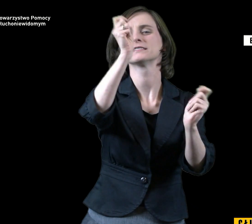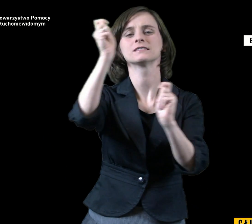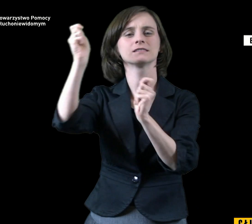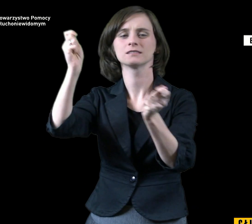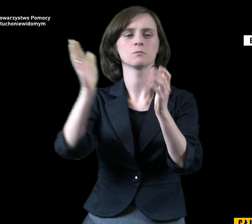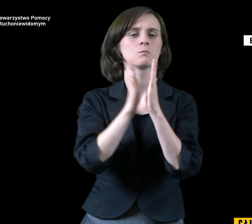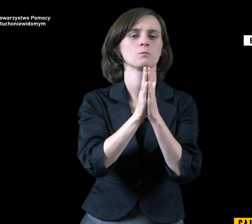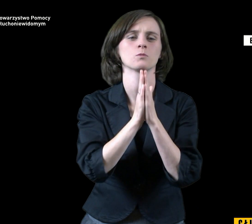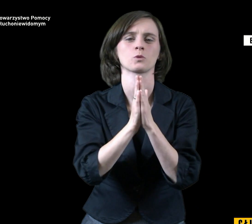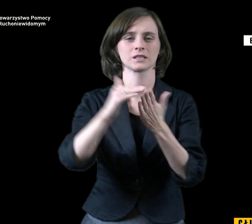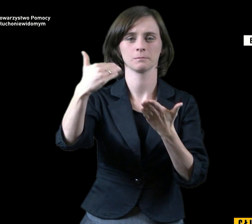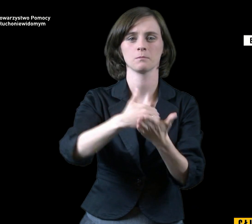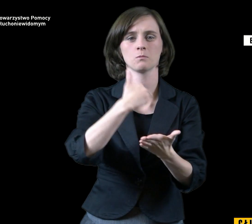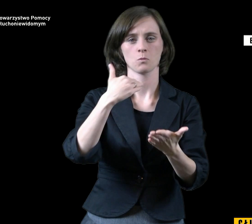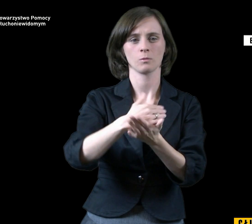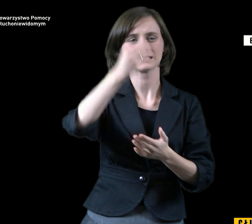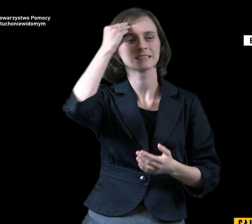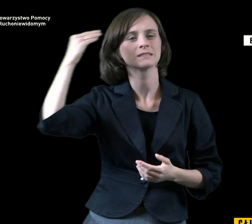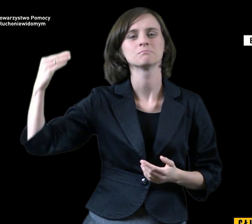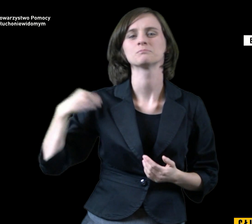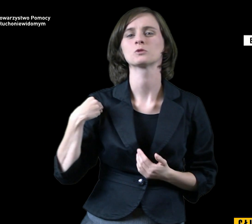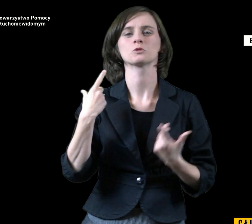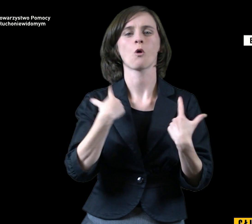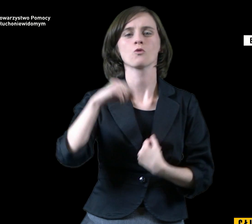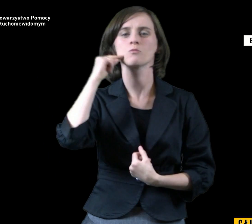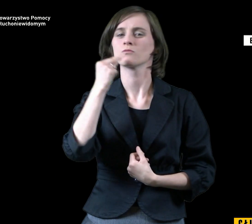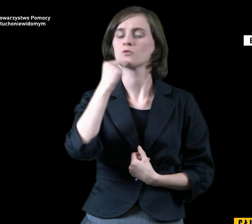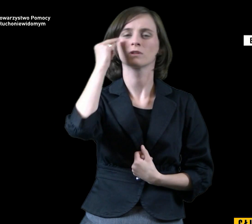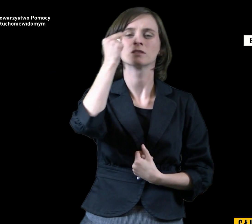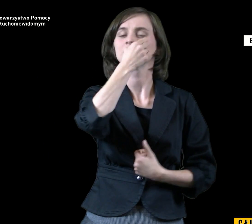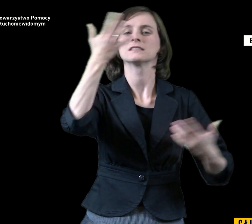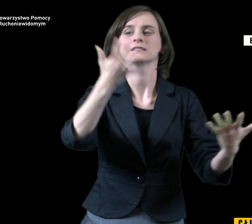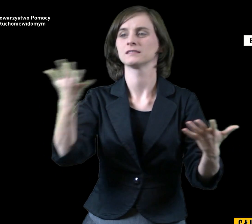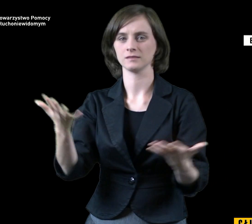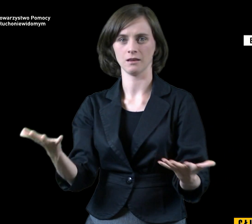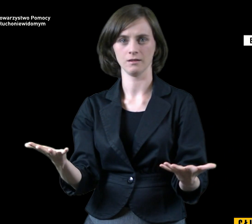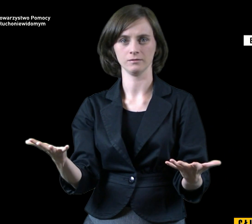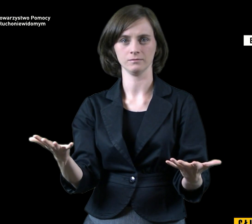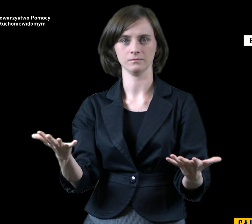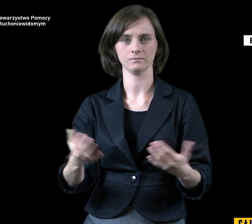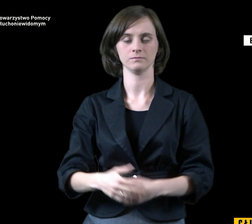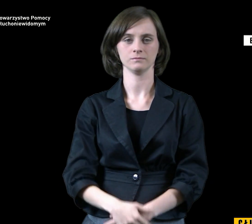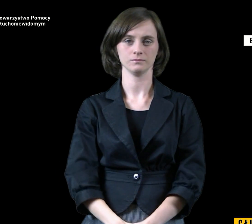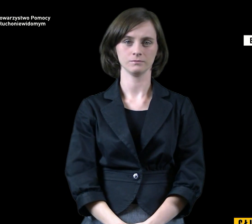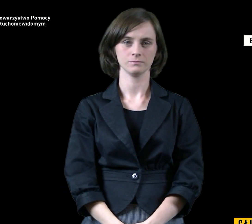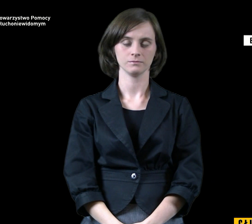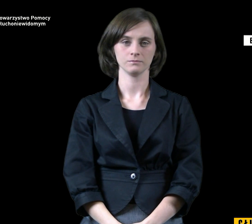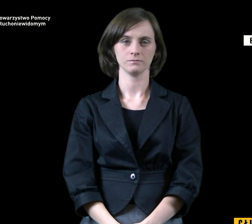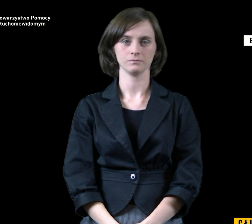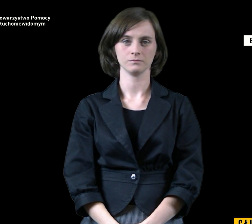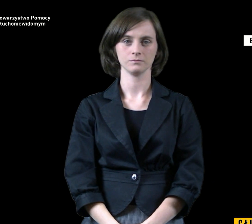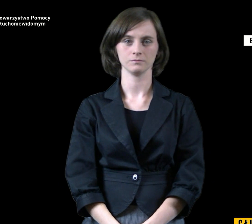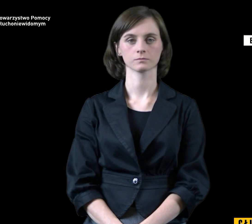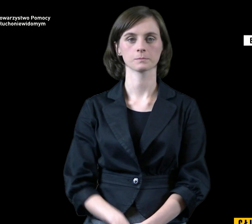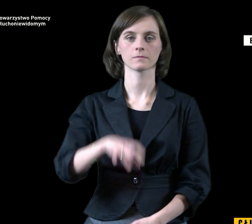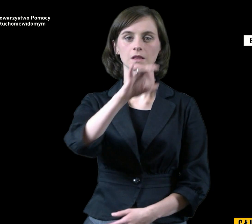Prosimy bardzo, abyście pomogli i informowali nas, gdzie możemy znaleźć osoby głuchoniewidome.